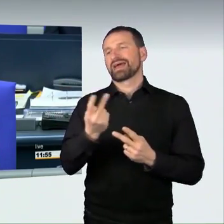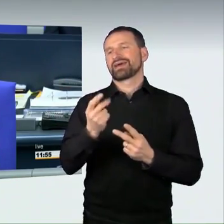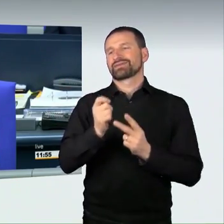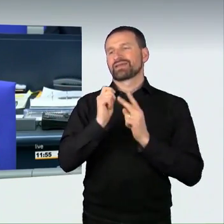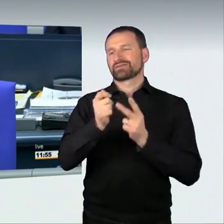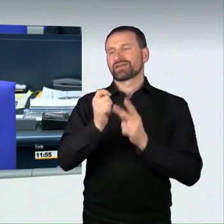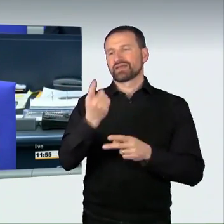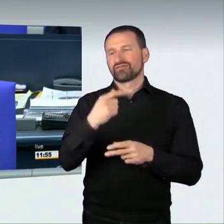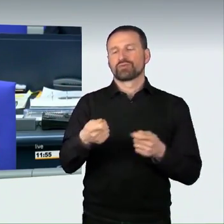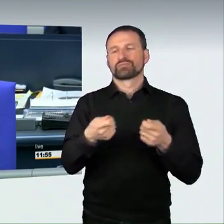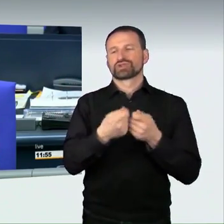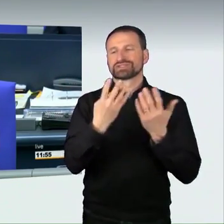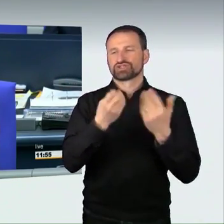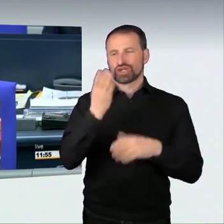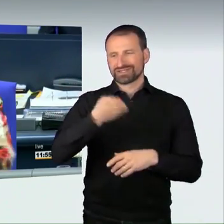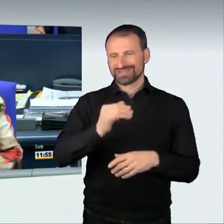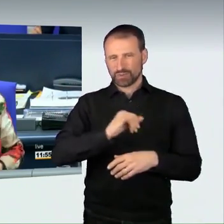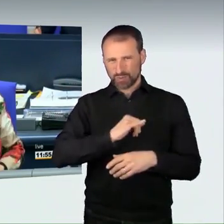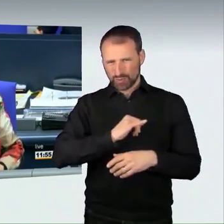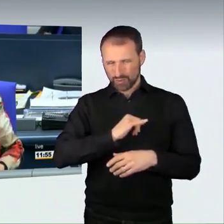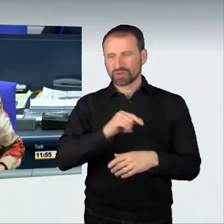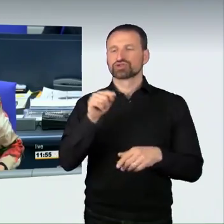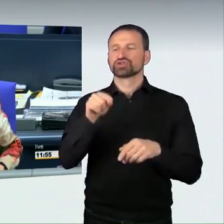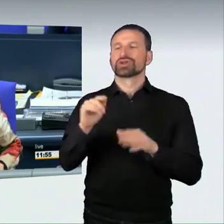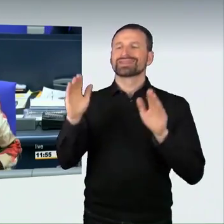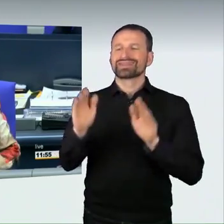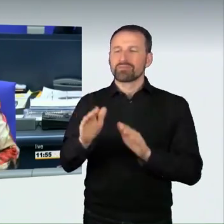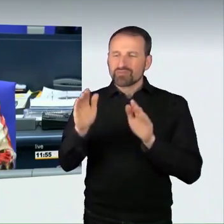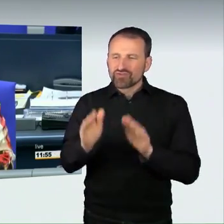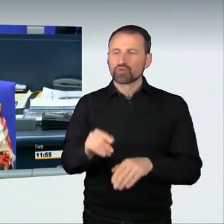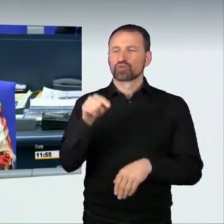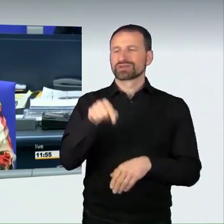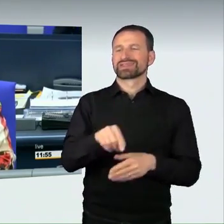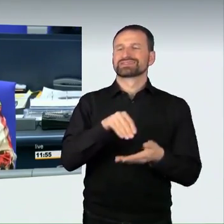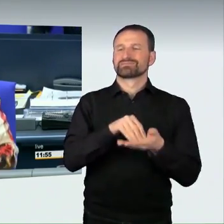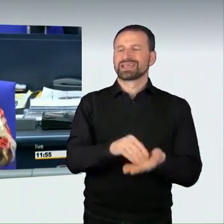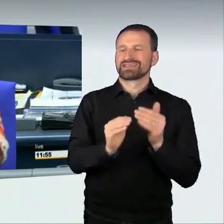zur Dämpfung des Mietanstiegs werden wir später namentlich abstimmen.